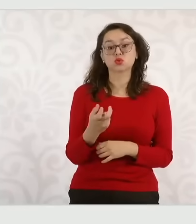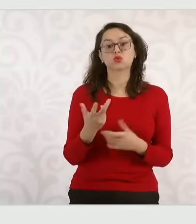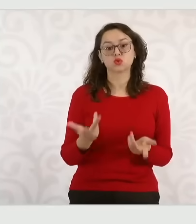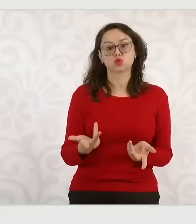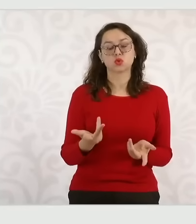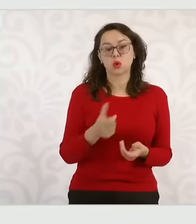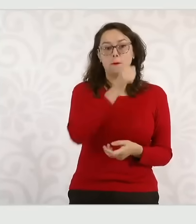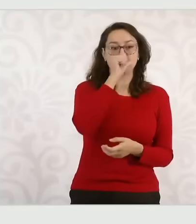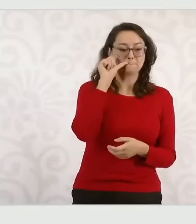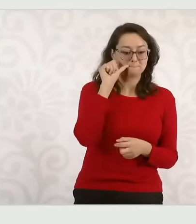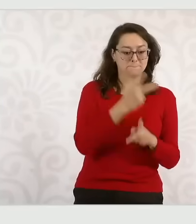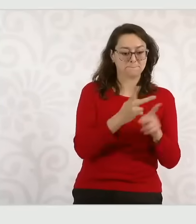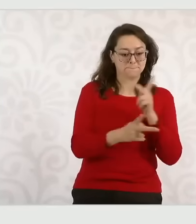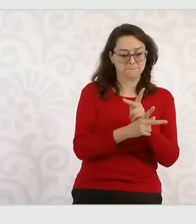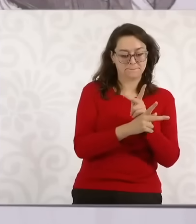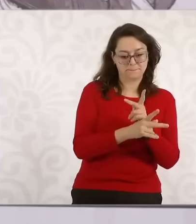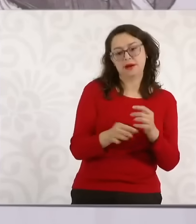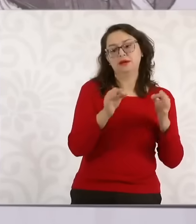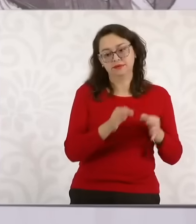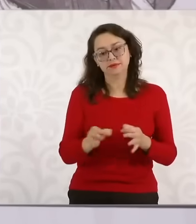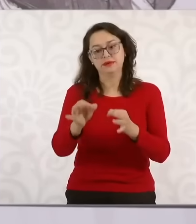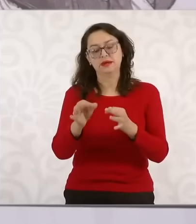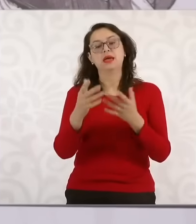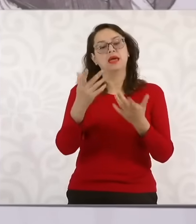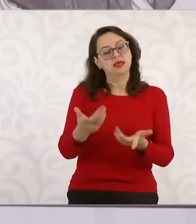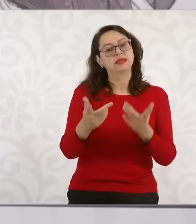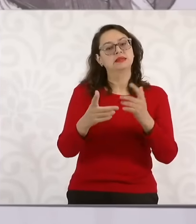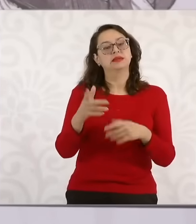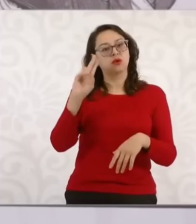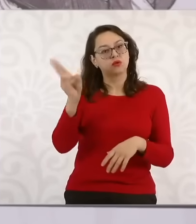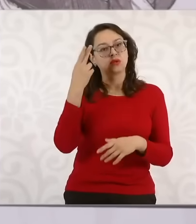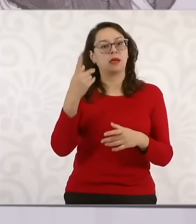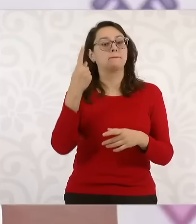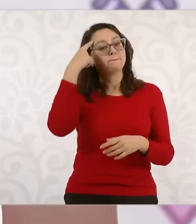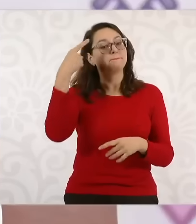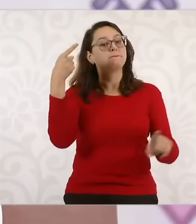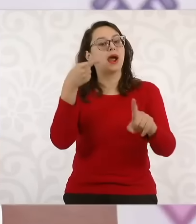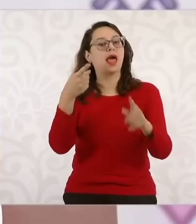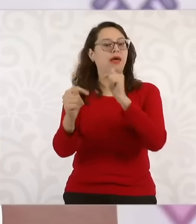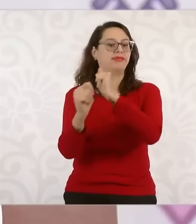la Benito Juárez que es para transporte, un apoyo para transporte para los jóvenes que reciben 1900